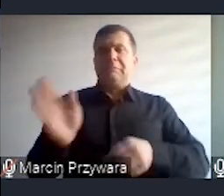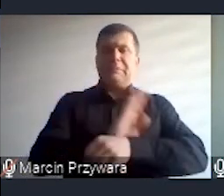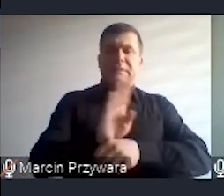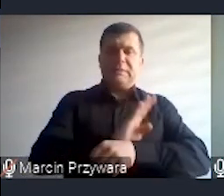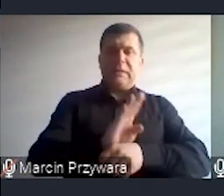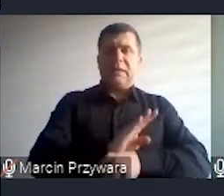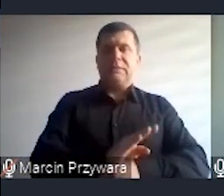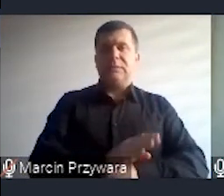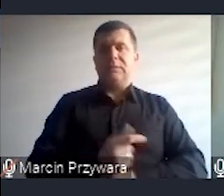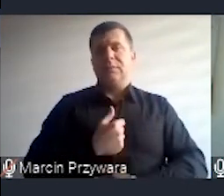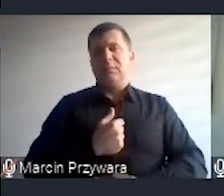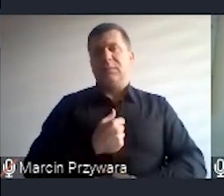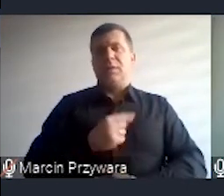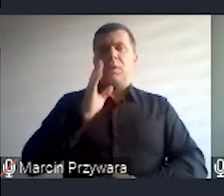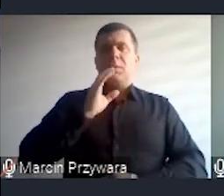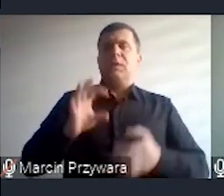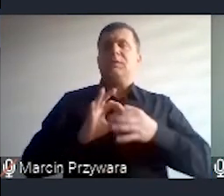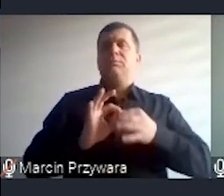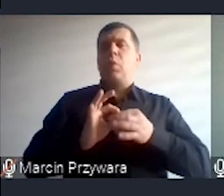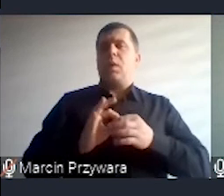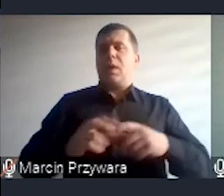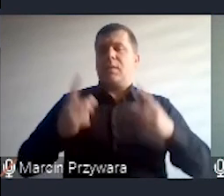jakąś formą spółki i nagle przekształcacie się,